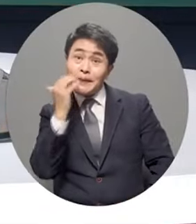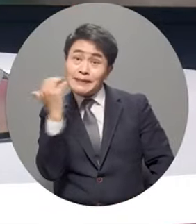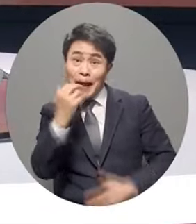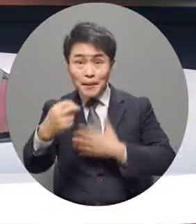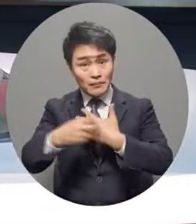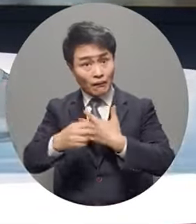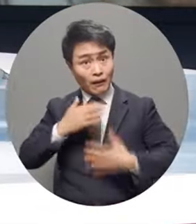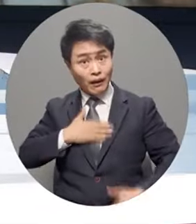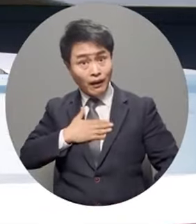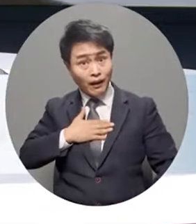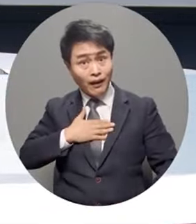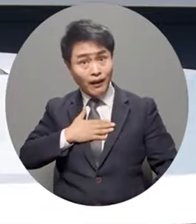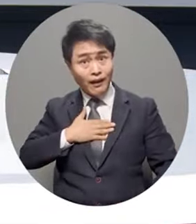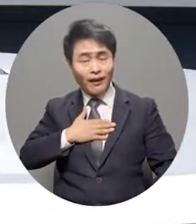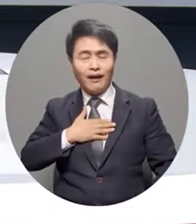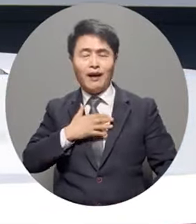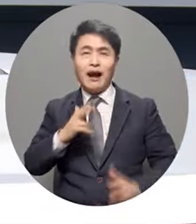(앵커) 녹색병원을 아십니까?